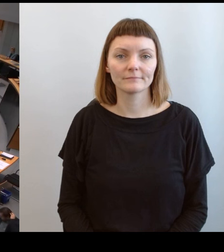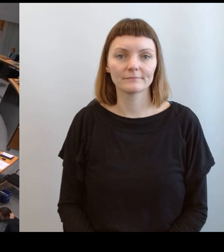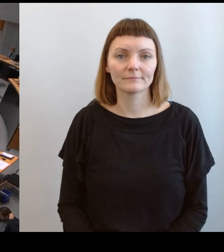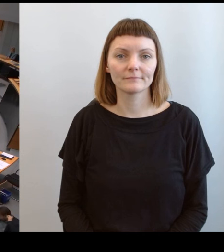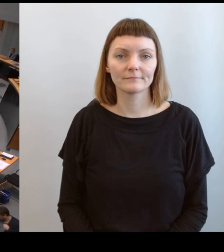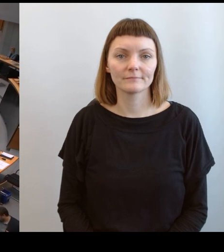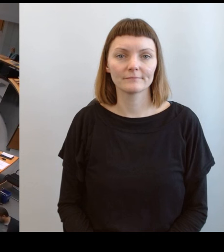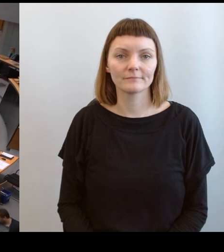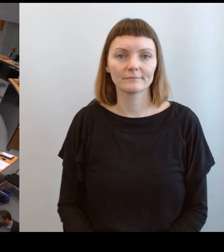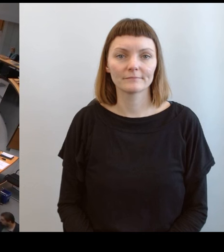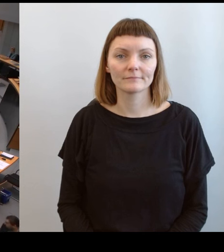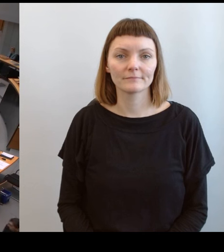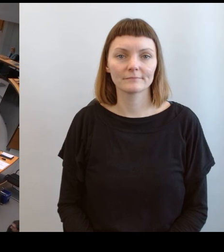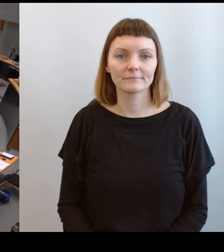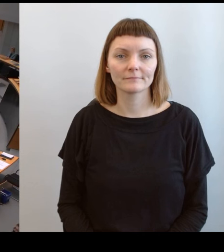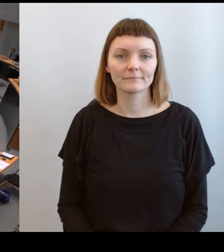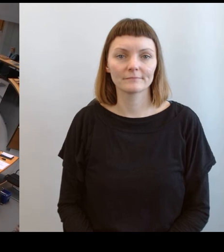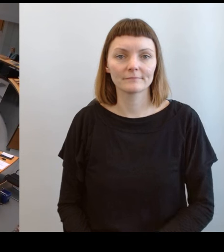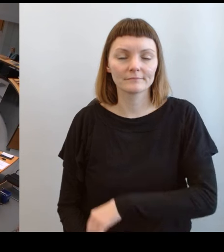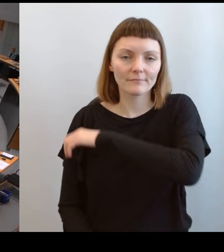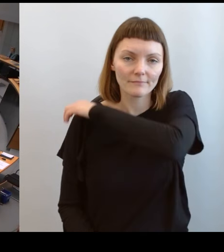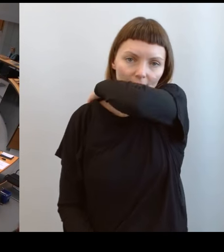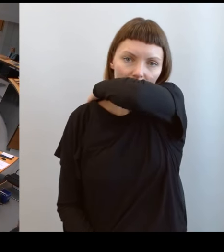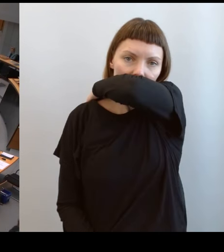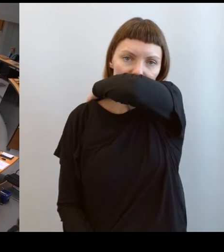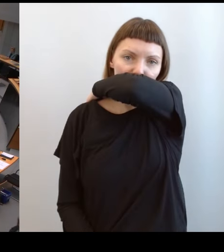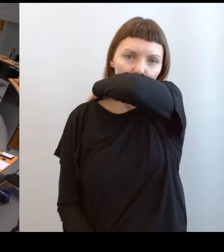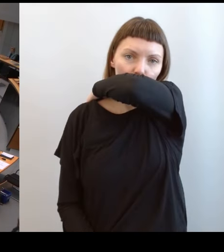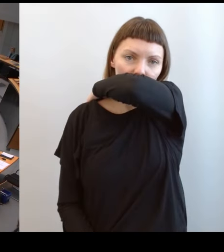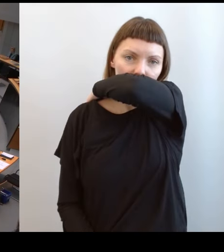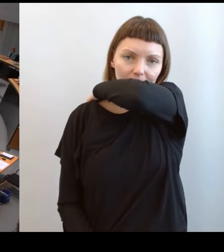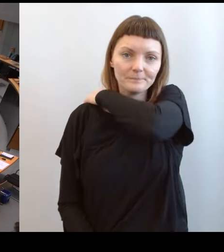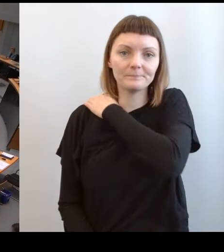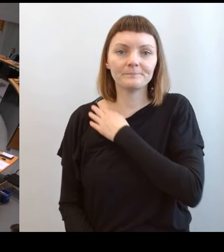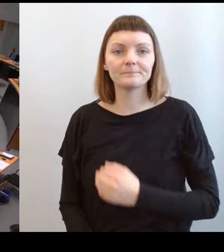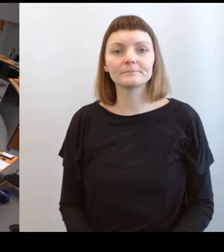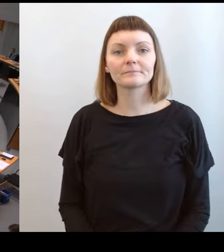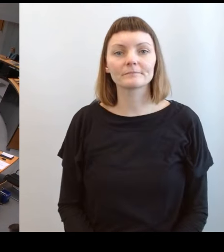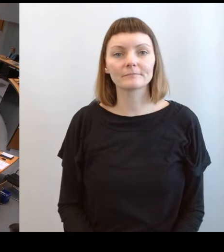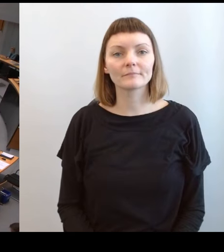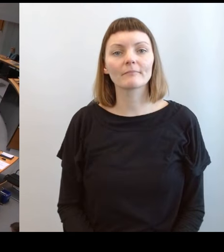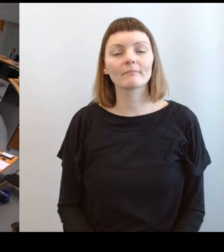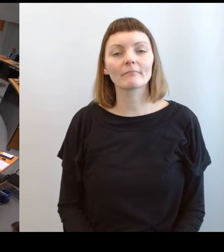(Rednerwechsel) Sehr geehrter Herr Präsident! Liebe Kolleginnen und Kollegen! Es ist noch nicht lange her, da wurde der Vorschlag, die